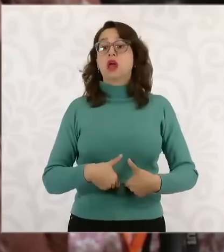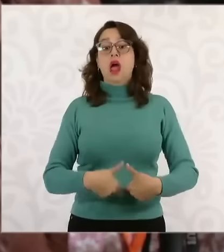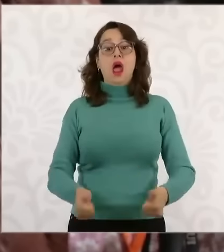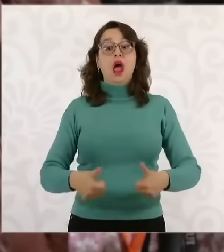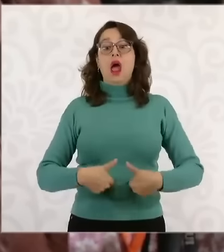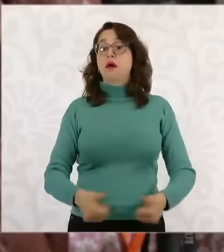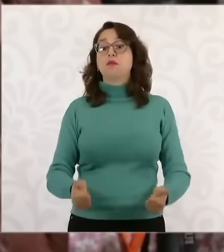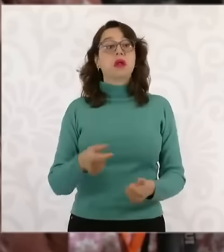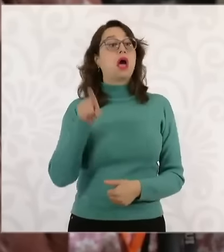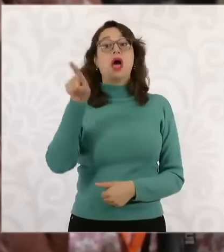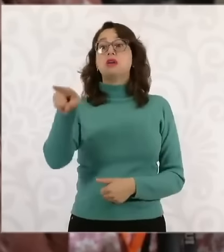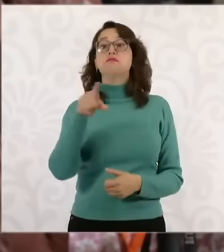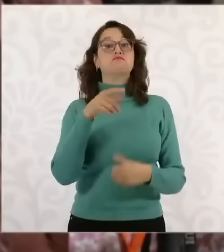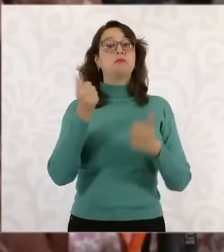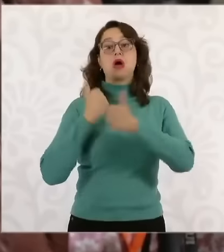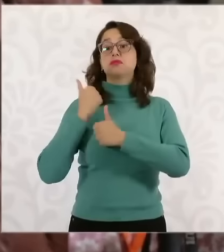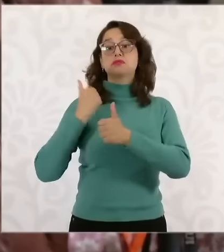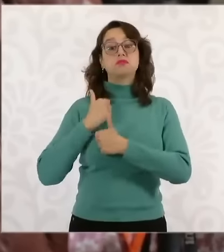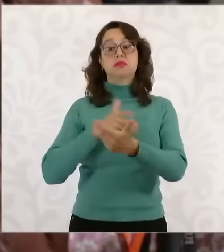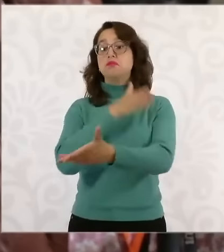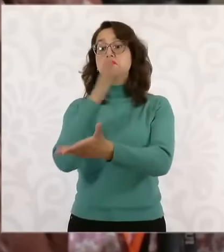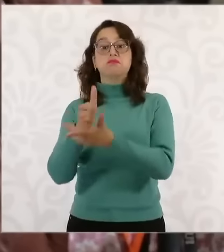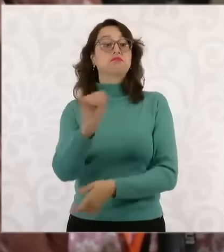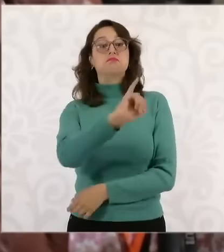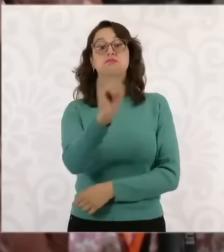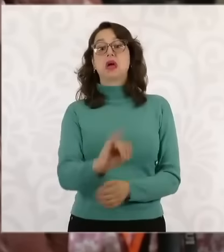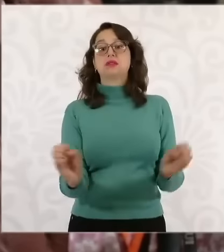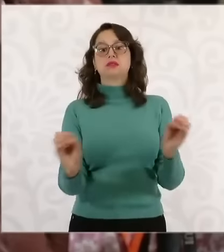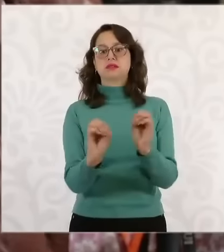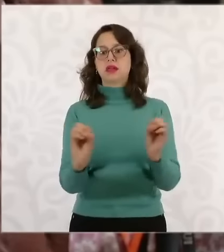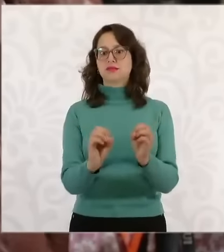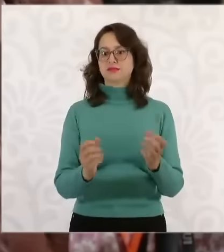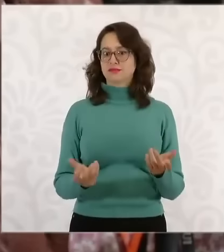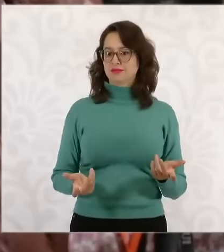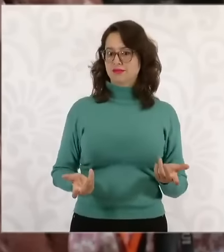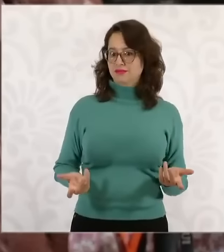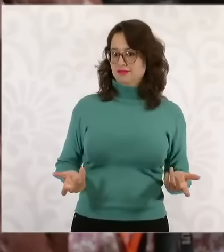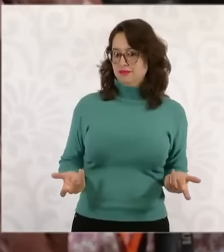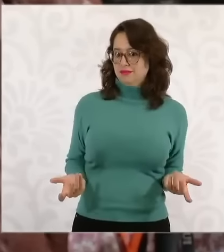y no han pasado por estas cantidades enormes. Hemos visto que las la magnitud de la tragedia